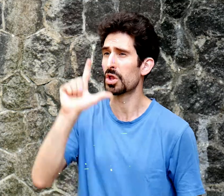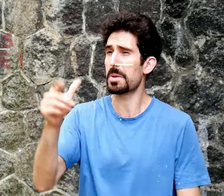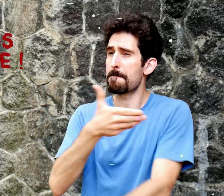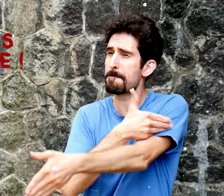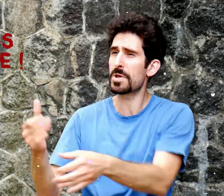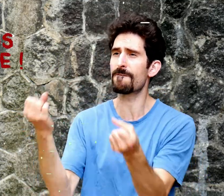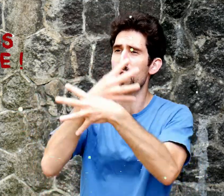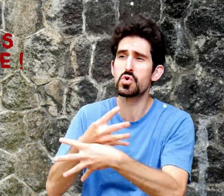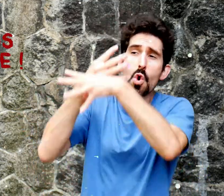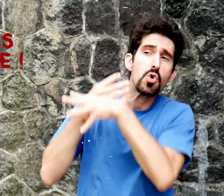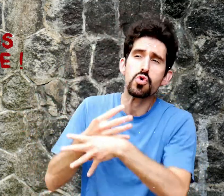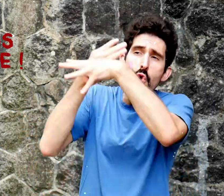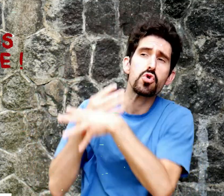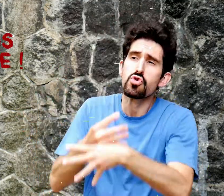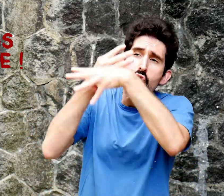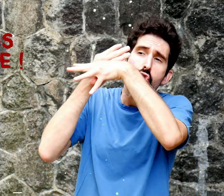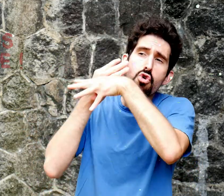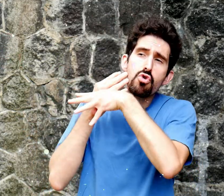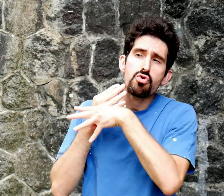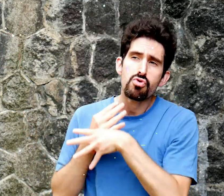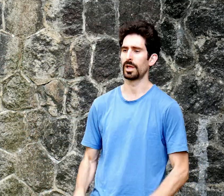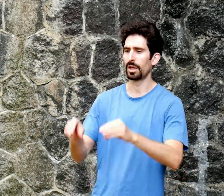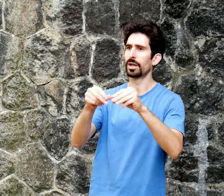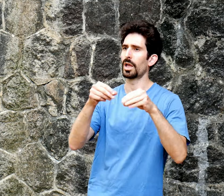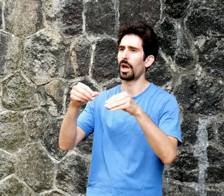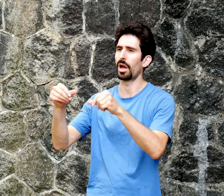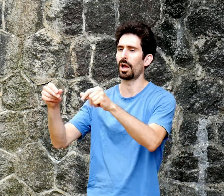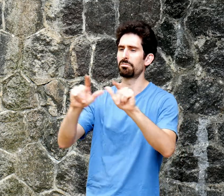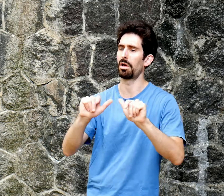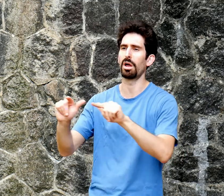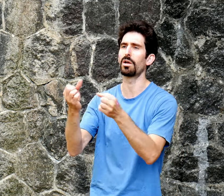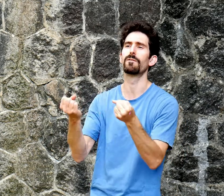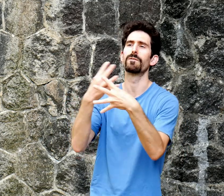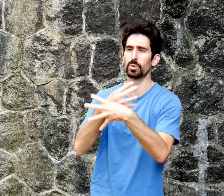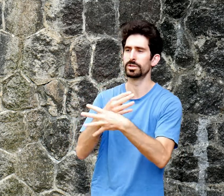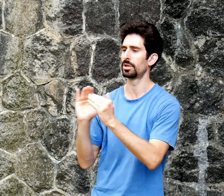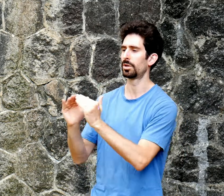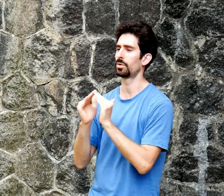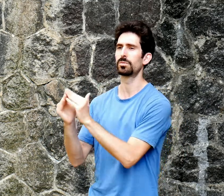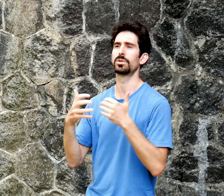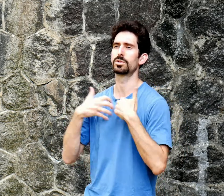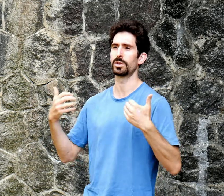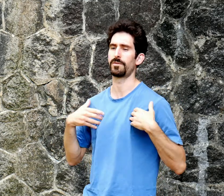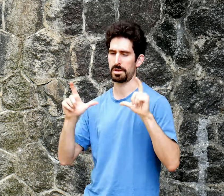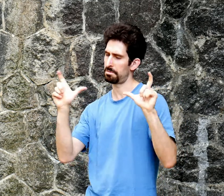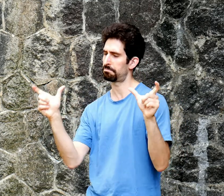c'est 2 millions de virus par minute ! Sur la terre, la communauté scientifique a détecté